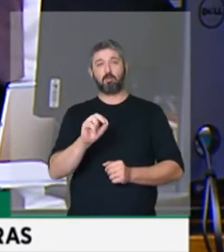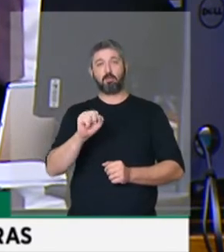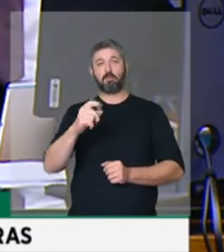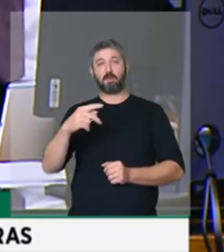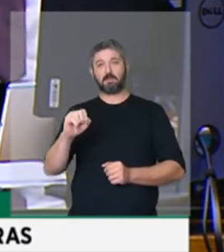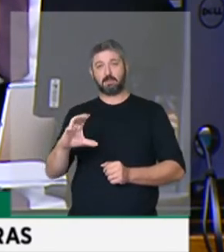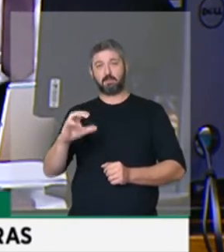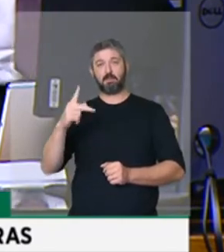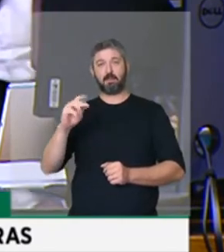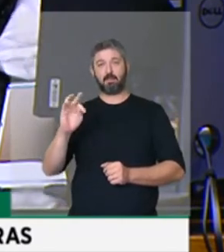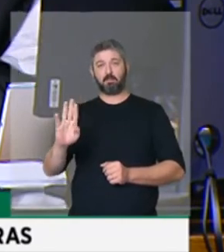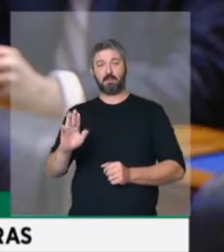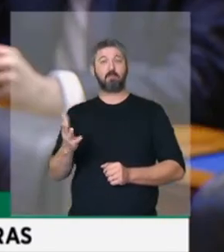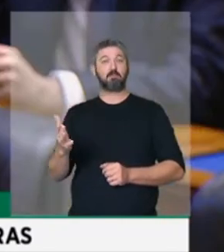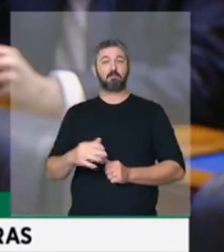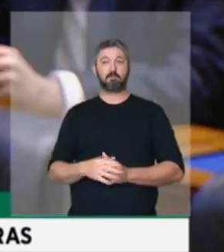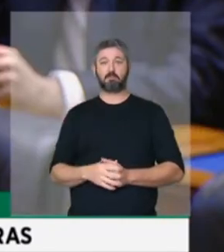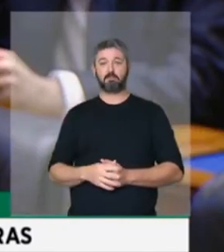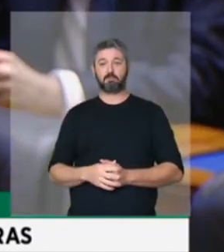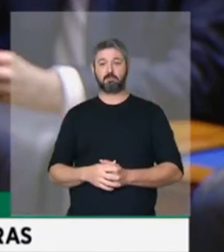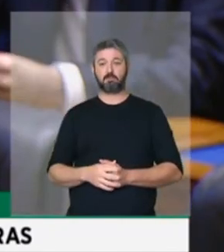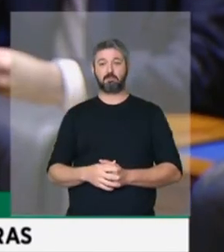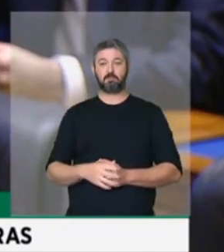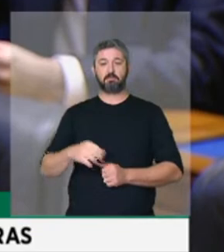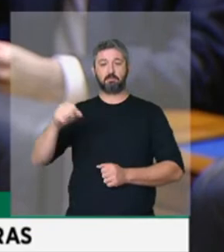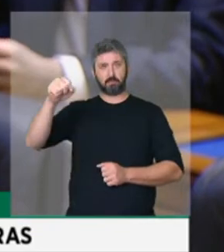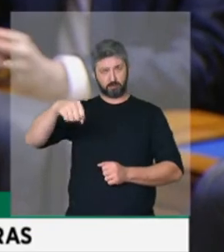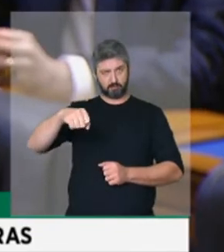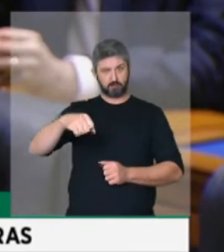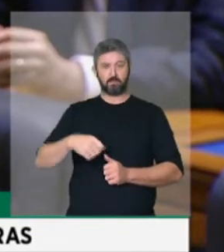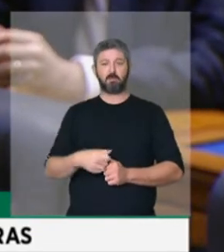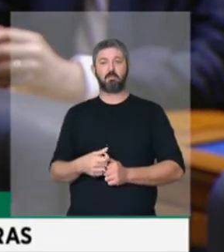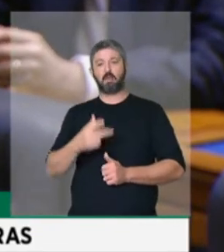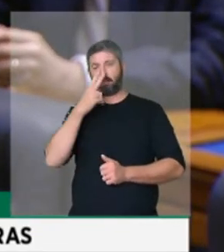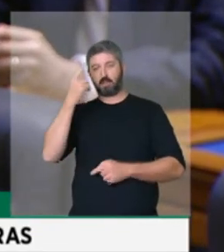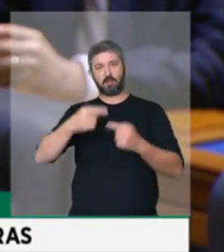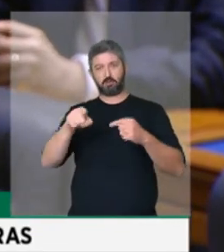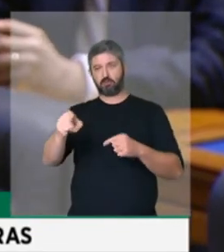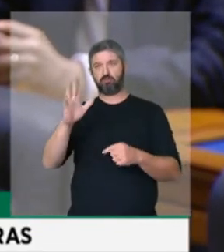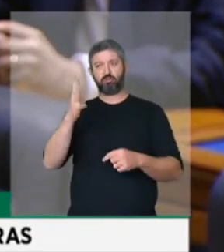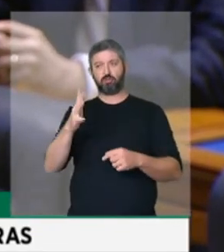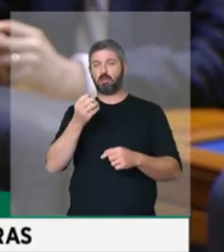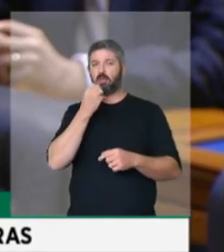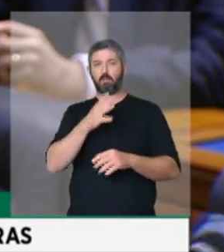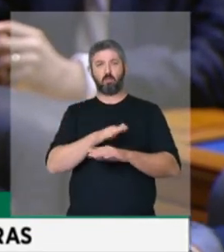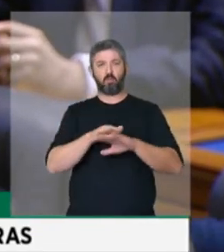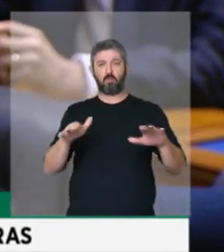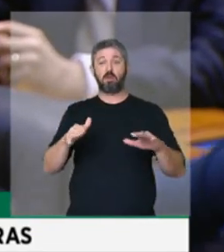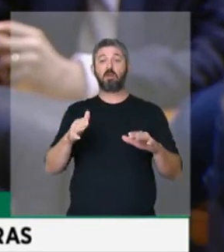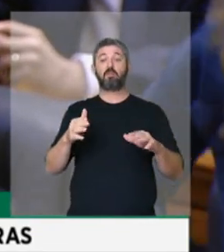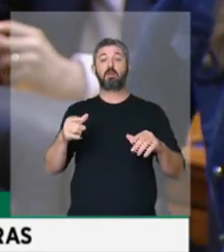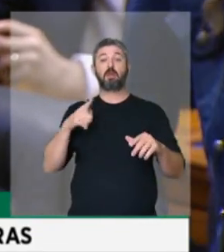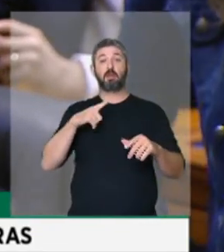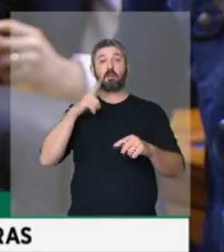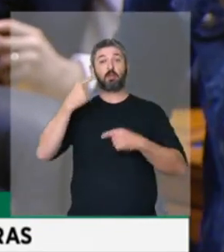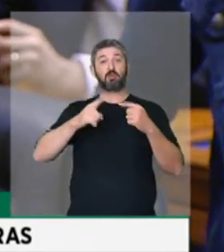PRESIDENTE O... O... -- [PRESIDENTE]: SOLIDARIEDADE, DEPUTADO ORLANDO NÃO É FÁCIL NÃO, DEPUTADO EFRAIM. -- [DEPUTADO]: VOTA SIM, PRESIDENTE. -- [PRESIDENTE]: SOLIDARIEDADE SIM, COMO